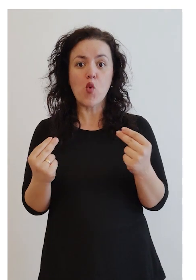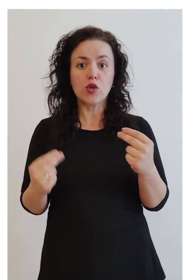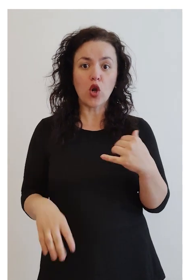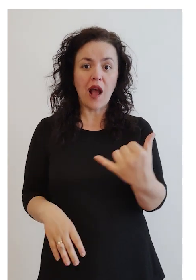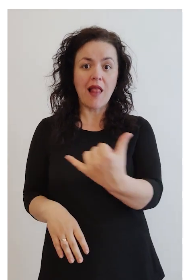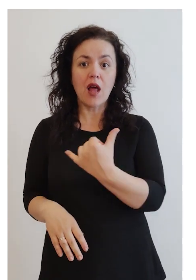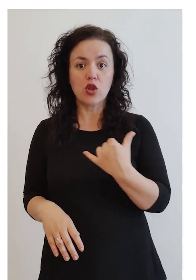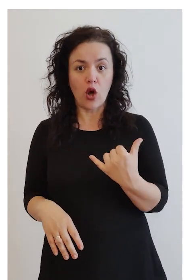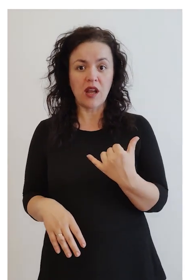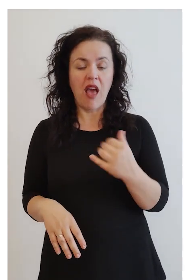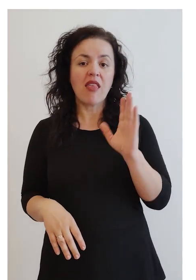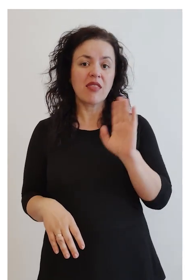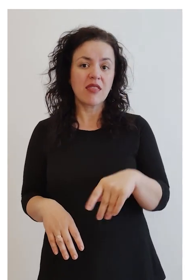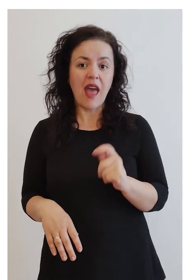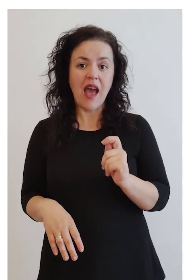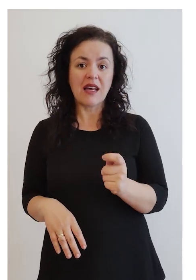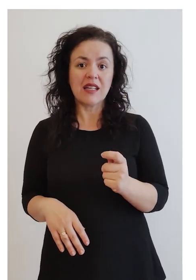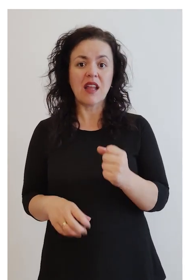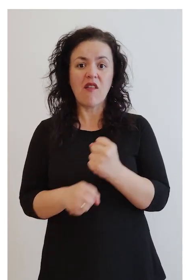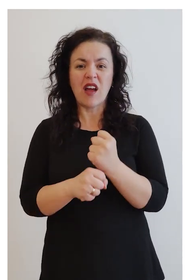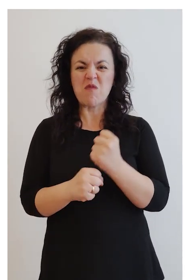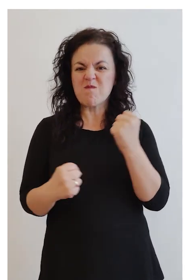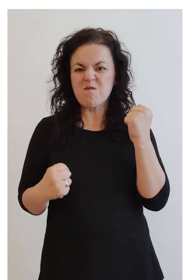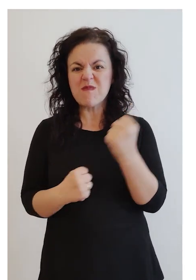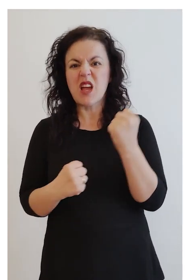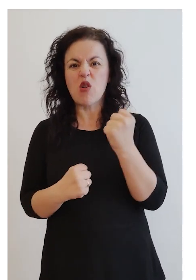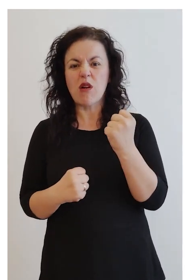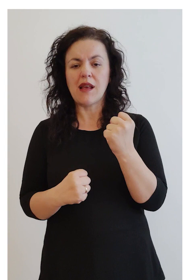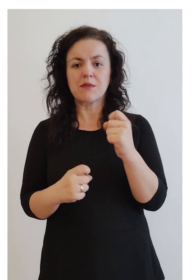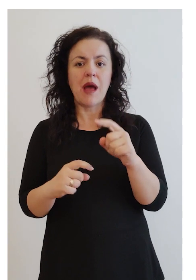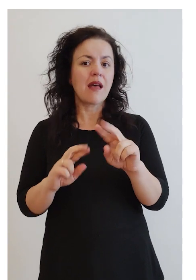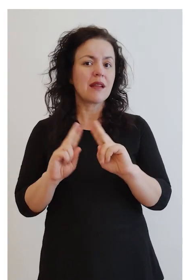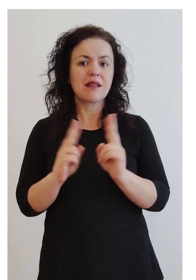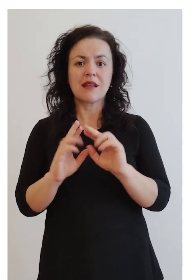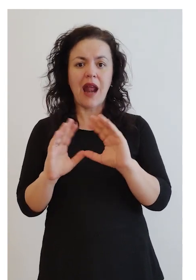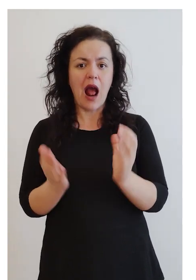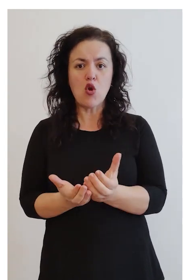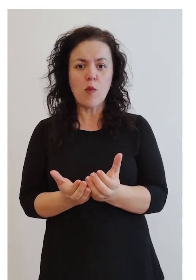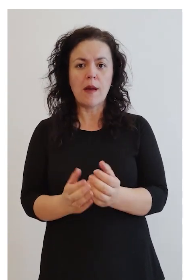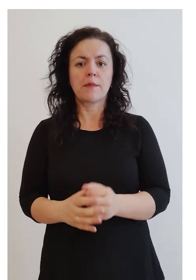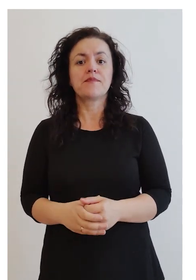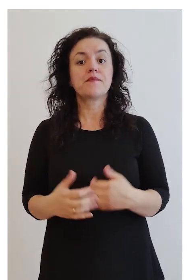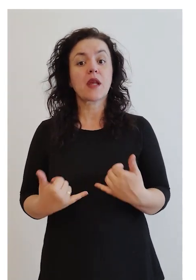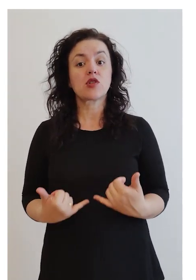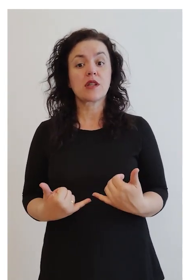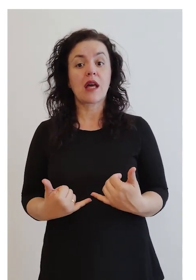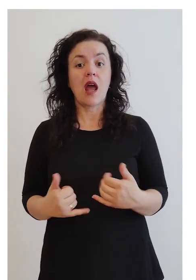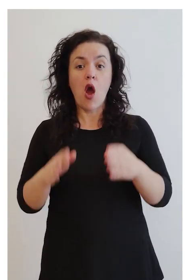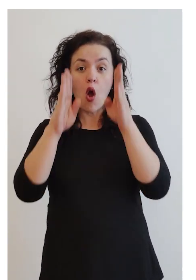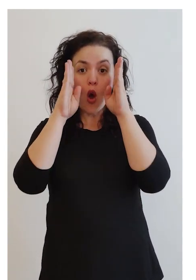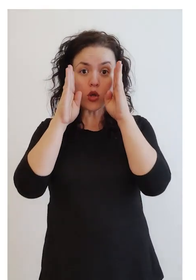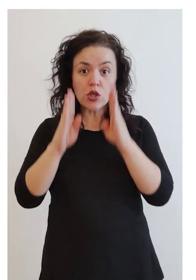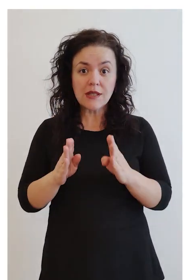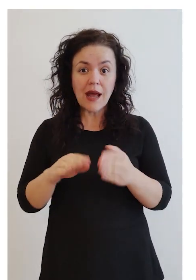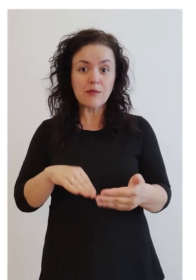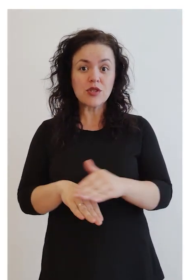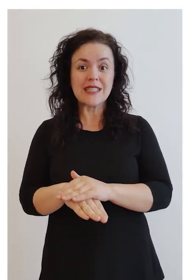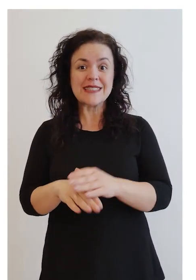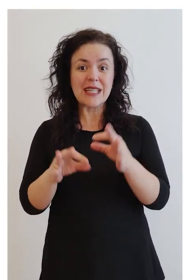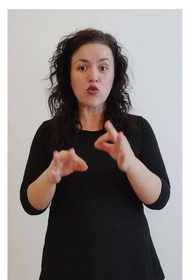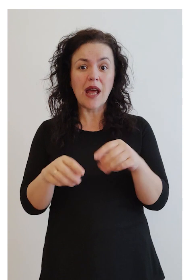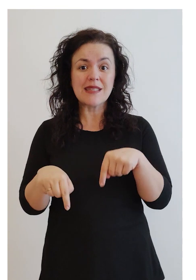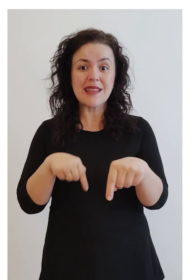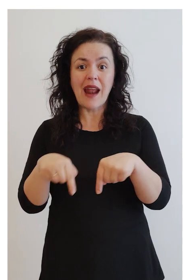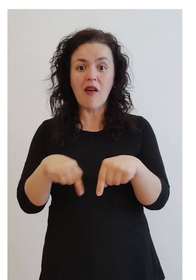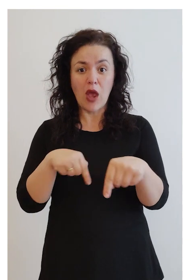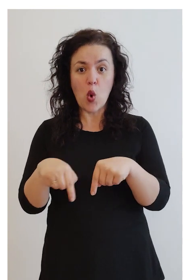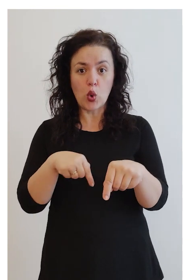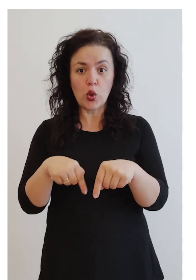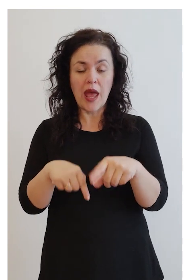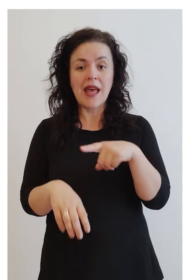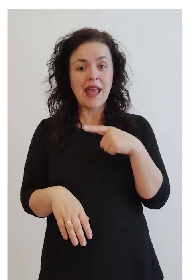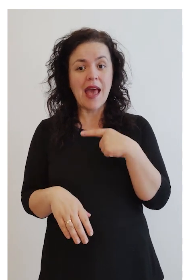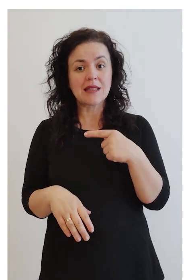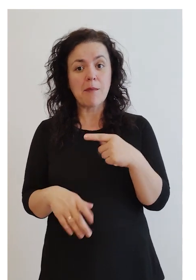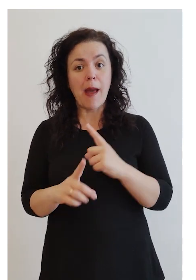Așadar, concentrarea asupra siguranței traficului este mai practică decât evitare atacurilor teroriste întâmplătoare.